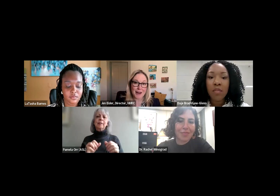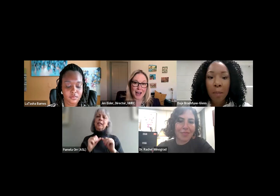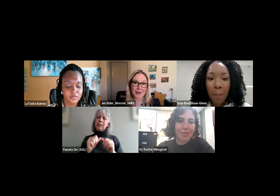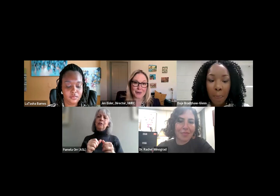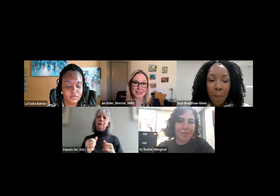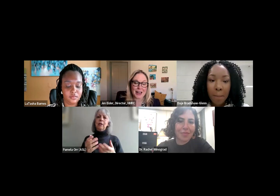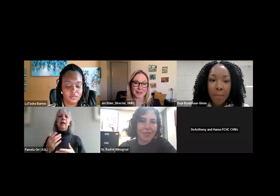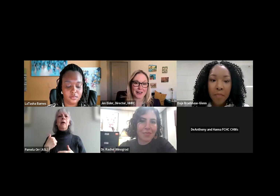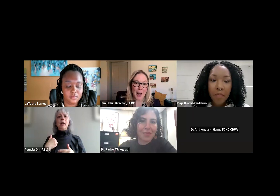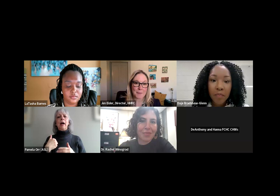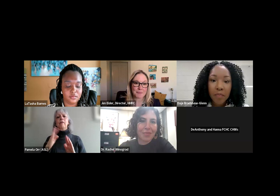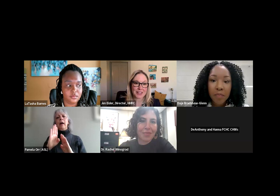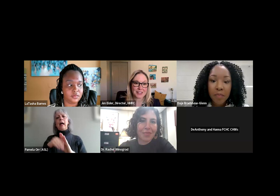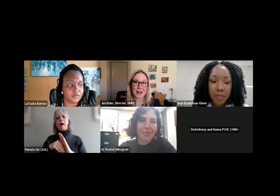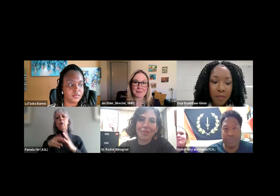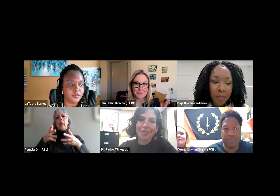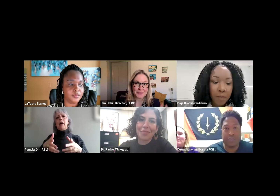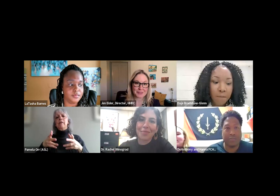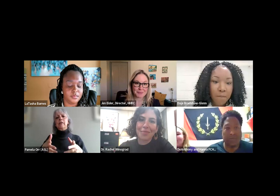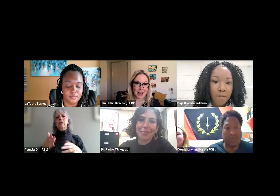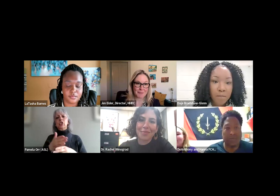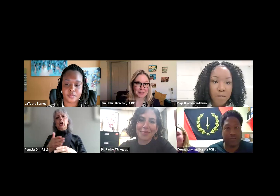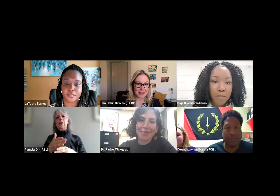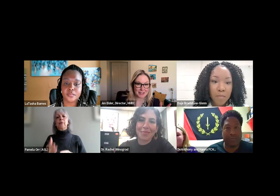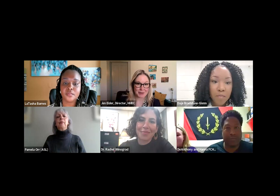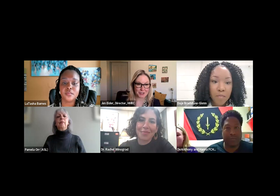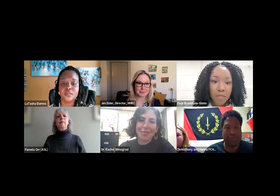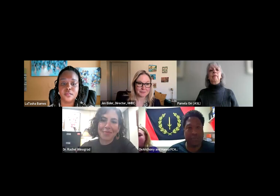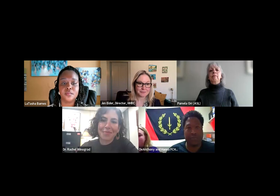Queda aproximadamente media hora para compartir, le devuelvo la palabra a Rachel.